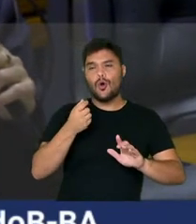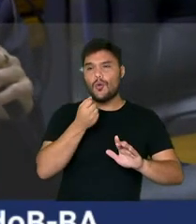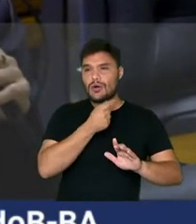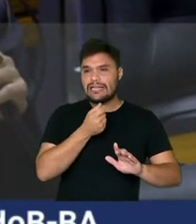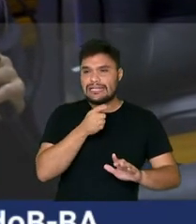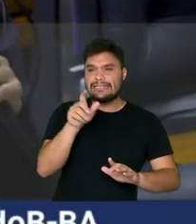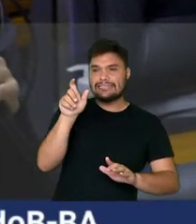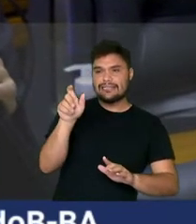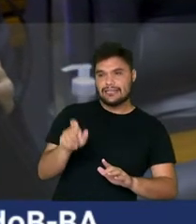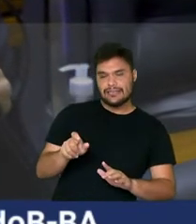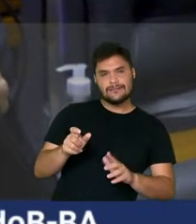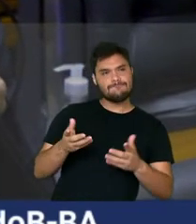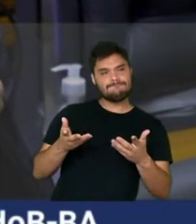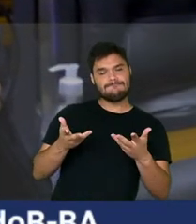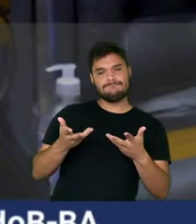ABRAÇAR FAMILIARES E SENADOR PAULO ROCHA QUE BATIZOU COMO